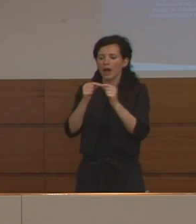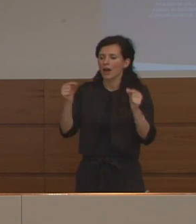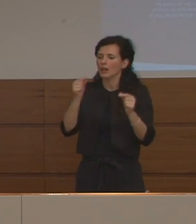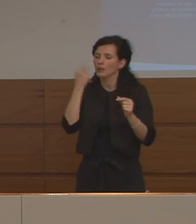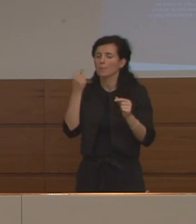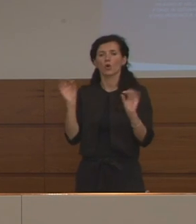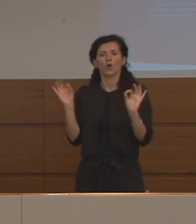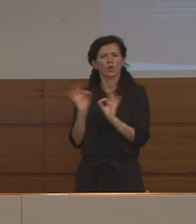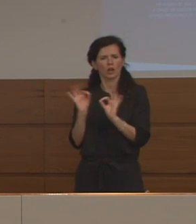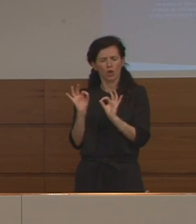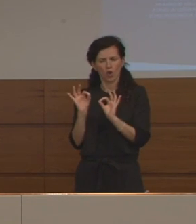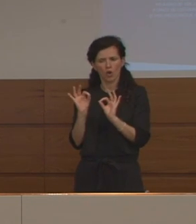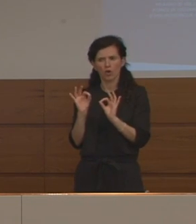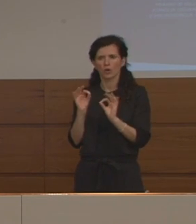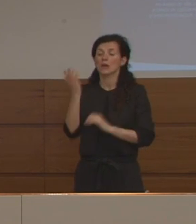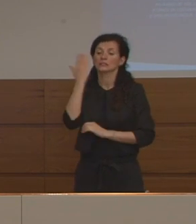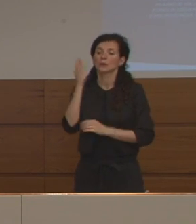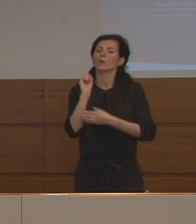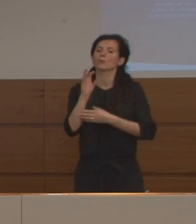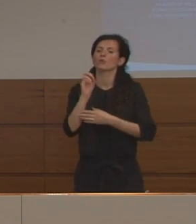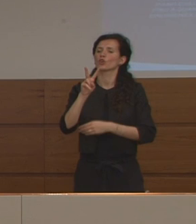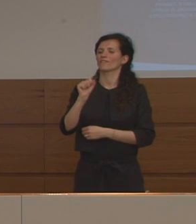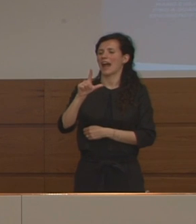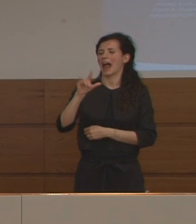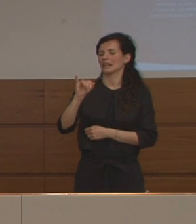esempio al Professor Valli di cui abbiamo parlato anche ieri, il medico